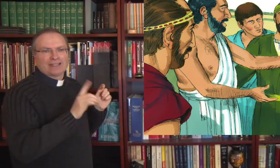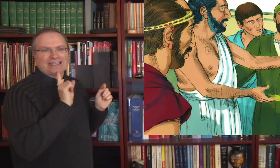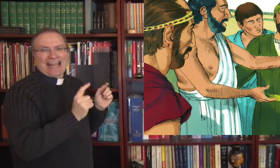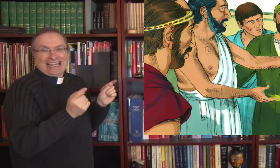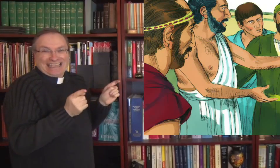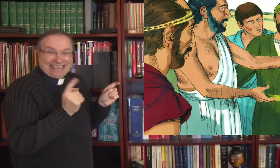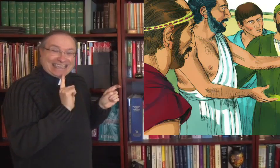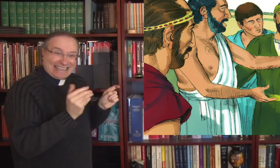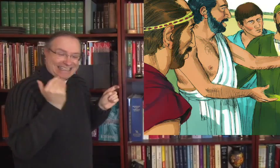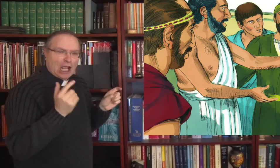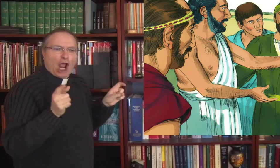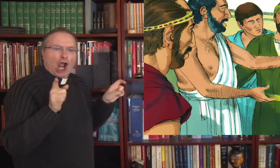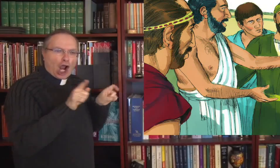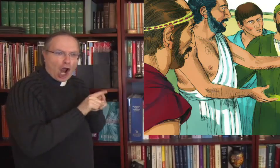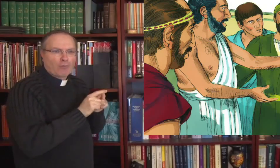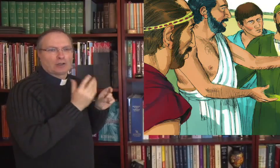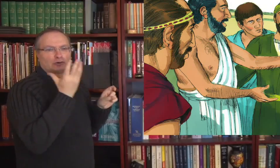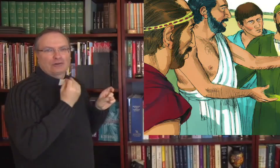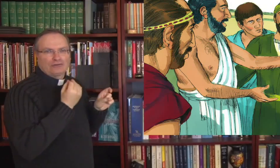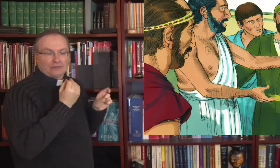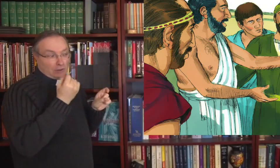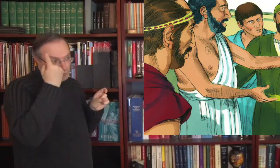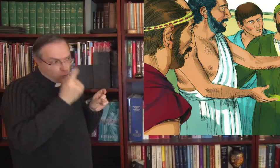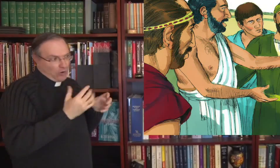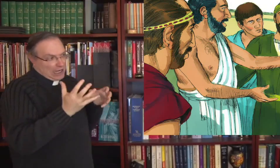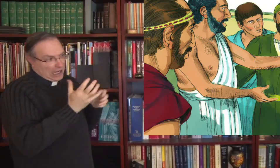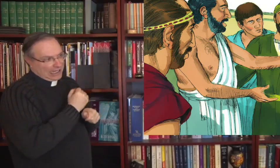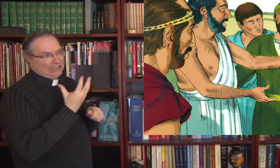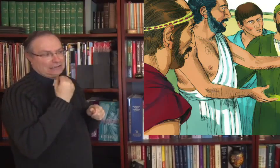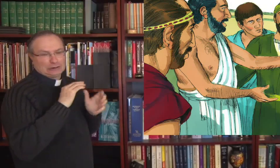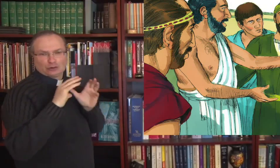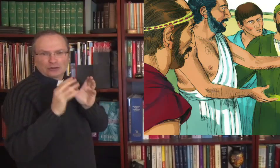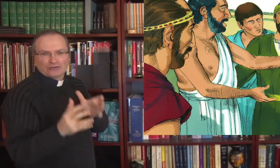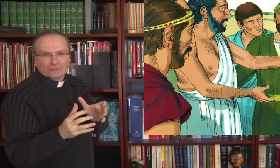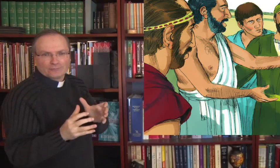il a été comme un Juif pour gagner les Juifs,